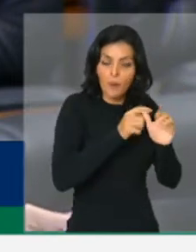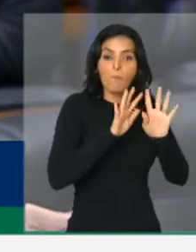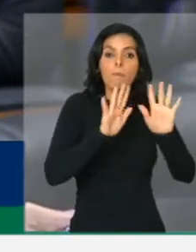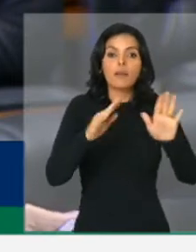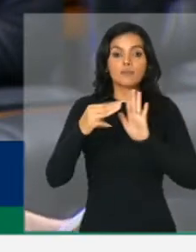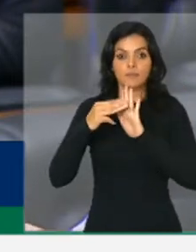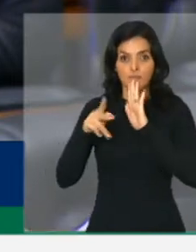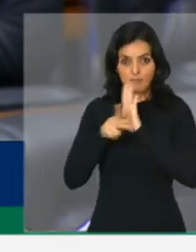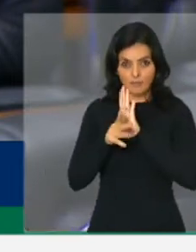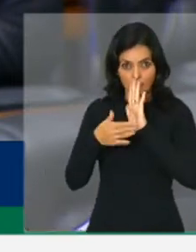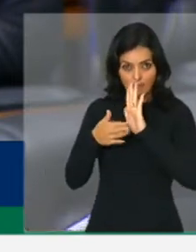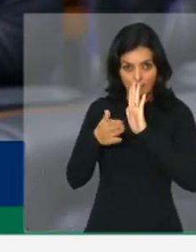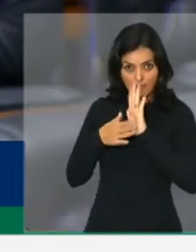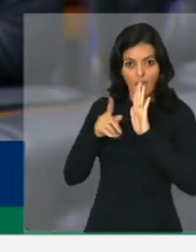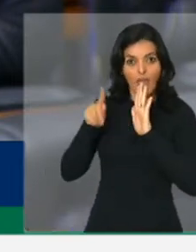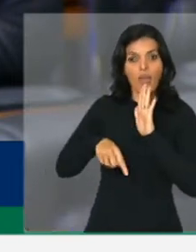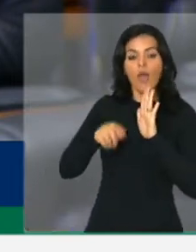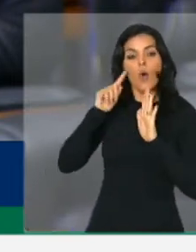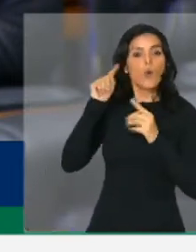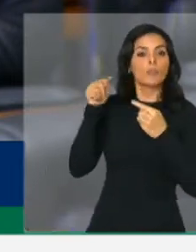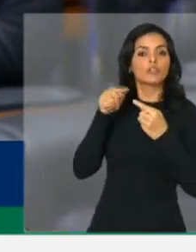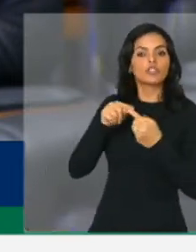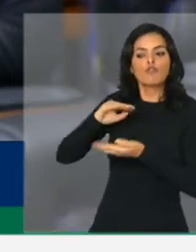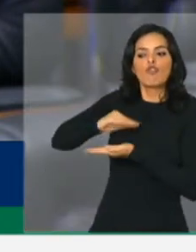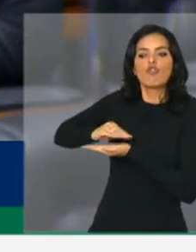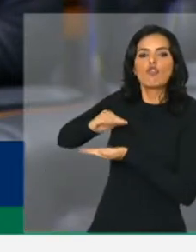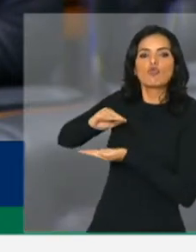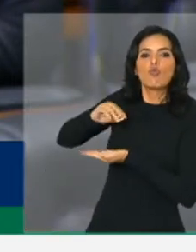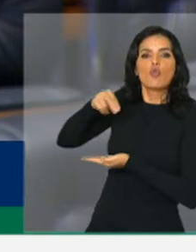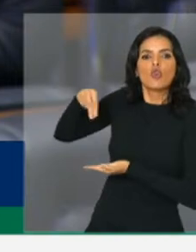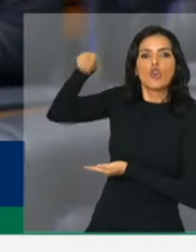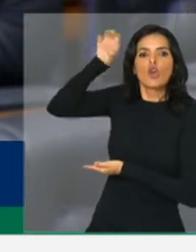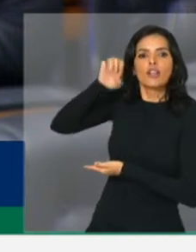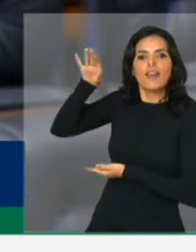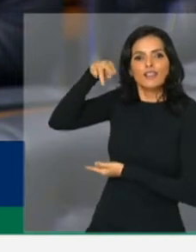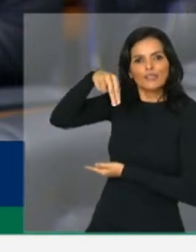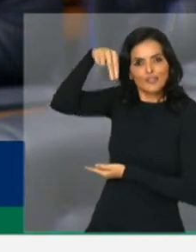NO BRASIL DE PROPORÇÕES CONTINENTAIS A GENTE JÁ APROVOU NESSA CASA TAMBÉM UMA PEC QUE IMPEDE A CRIAÇÃO DE